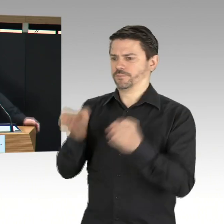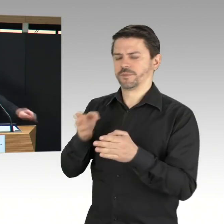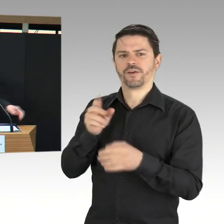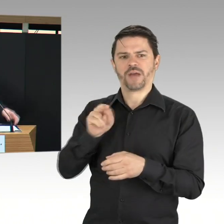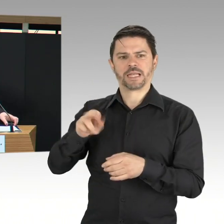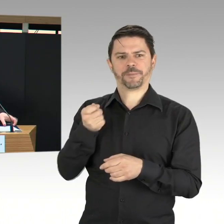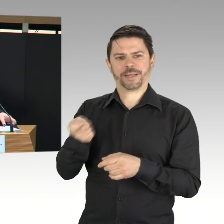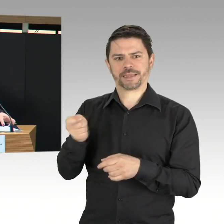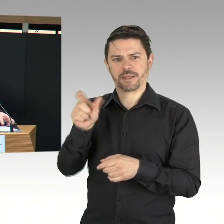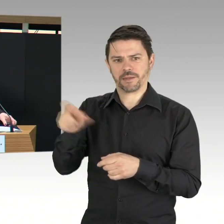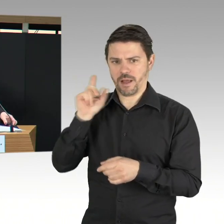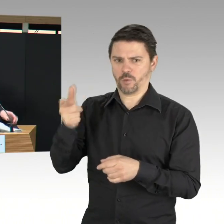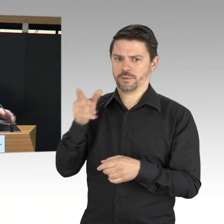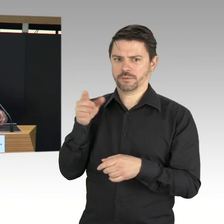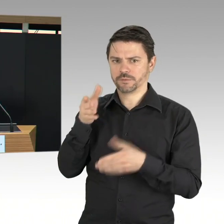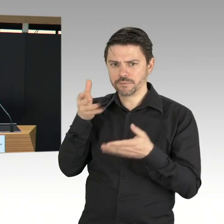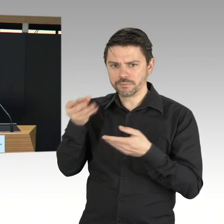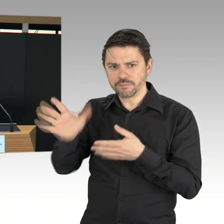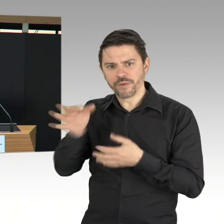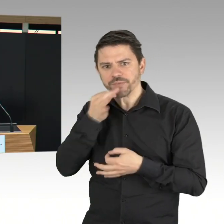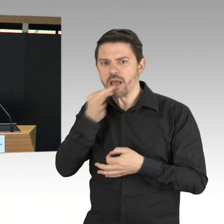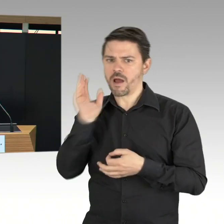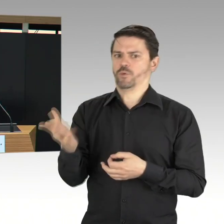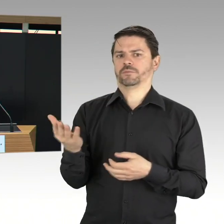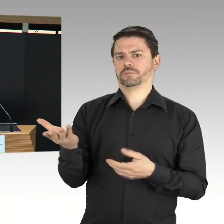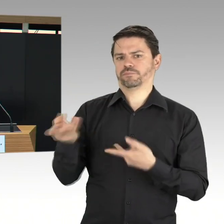Deshalb, meine sehr verehrten Damen und Herren, verehrter Herr Dregger,